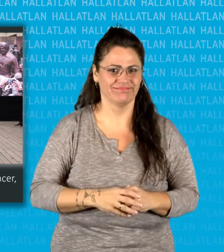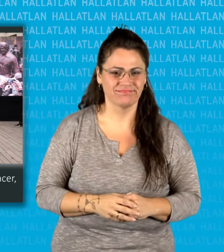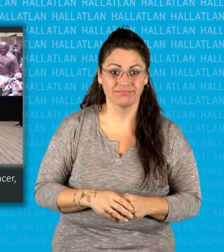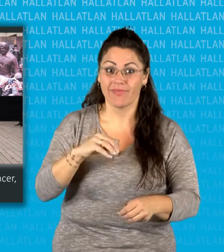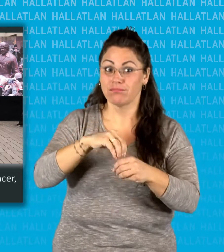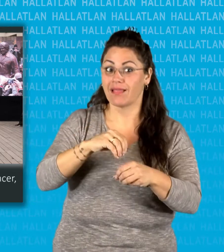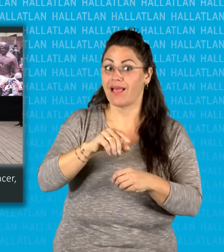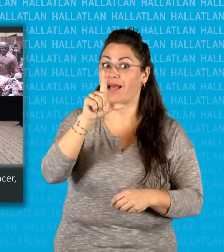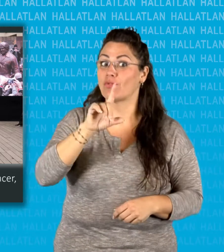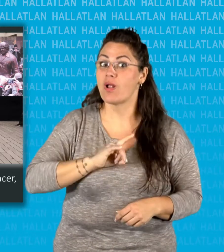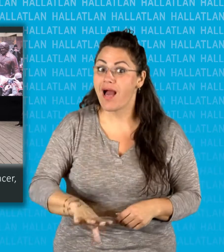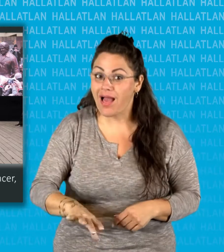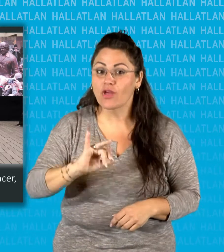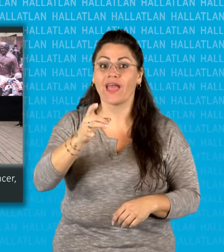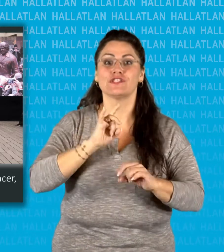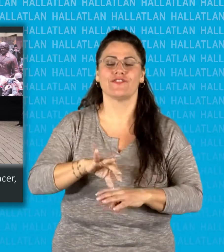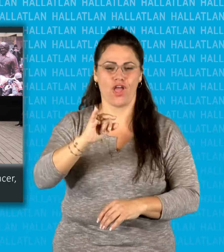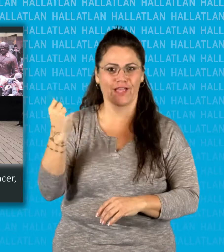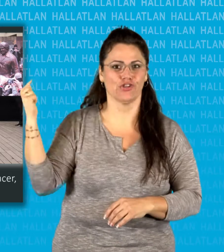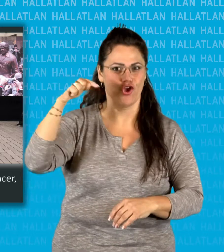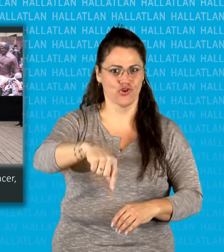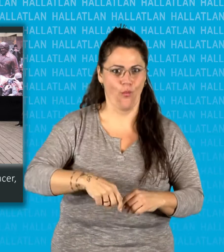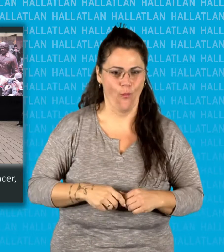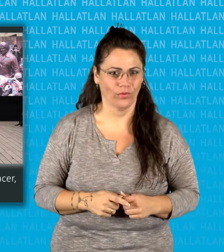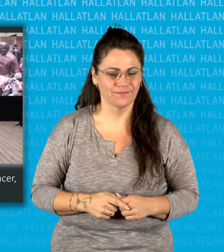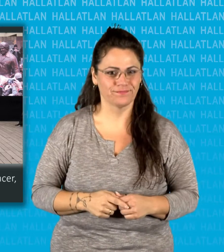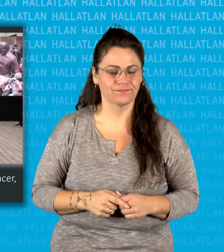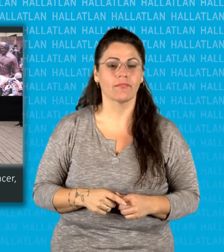köztük a színész két lánya és fia is.